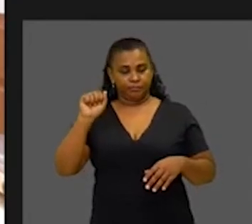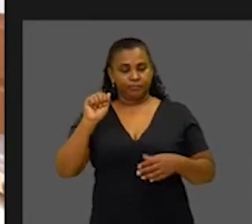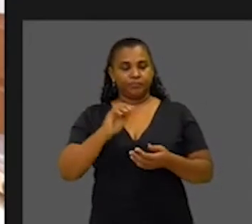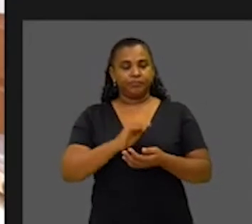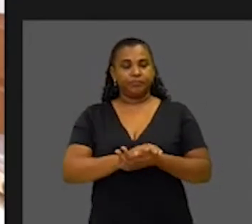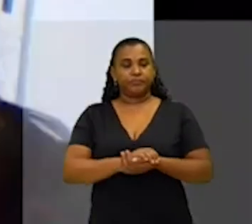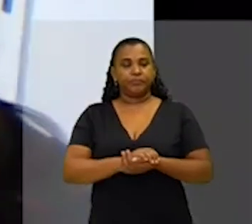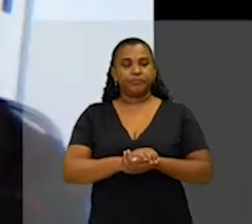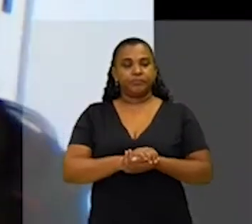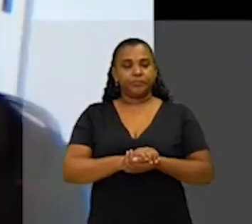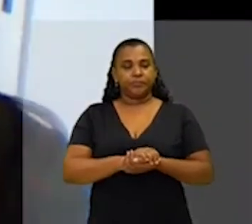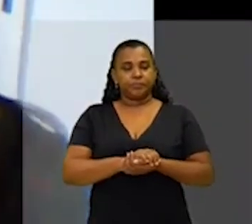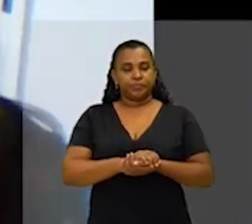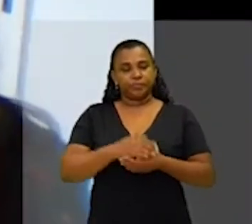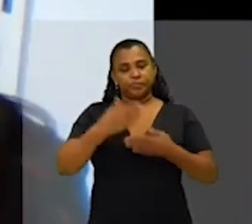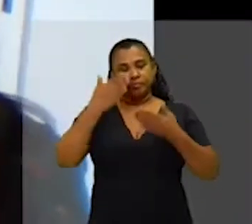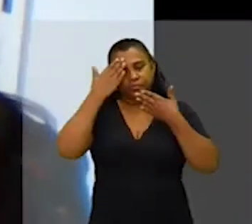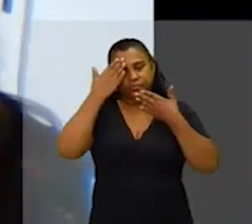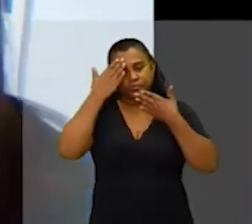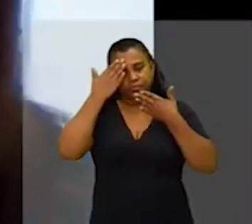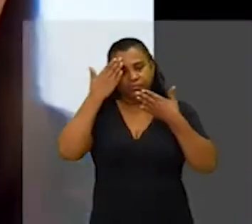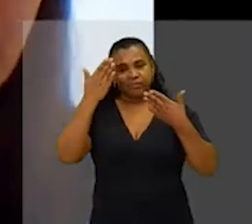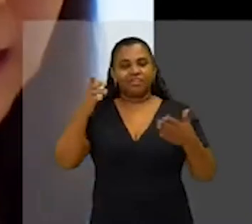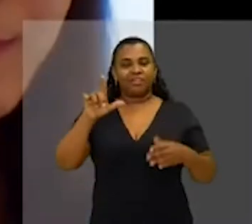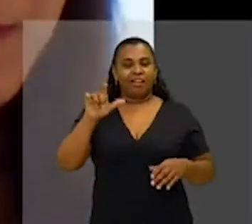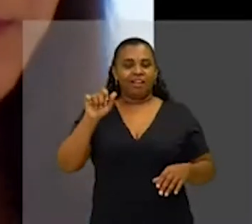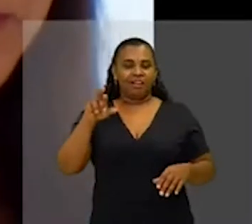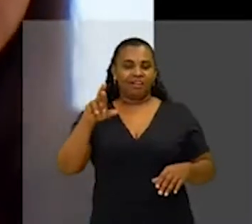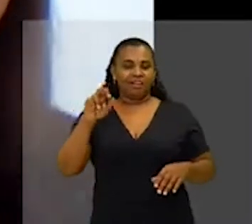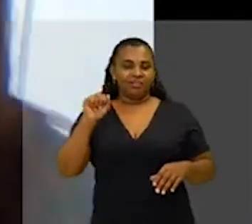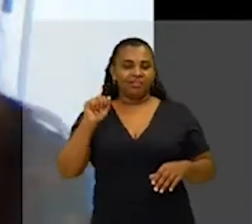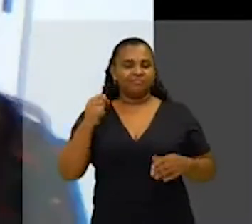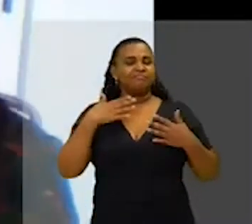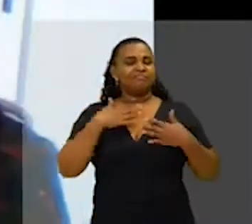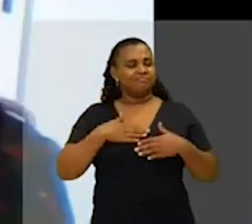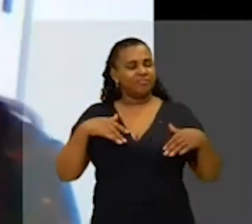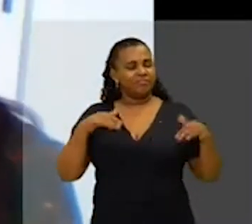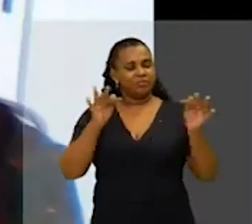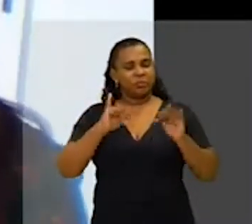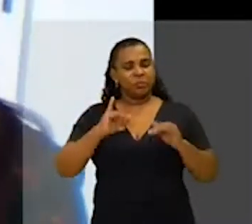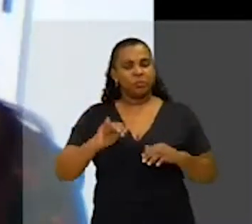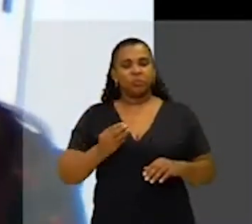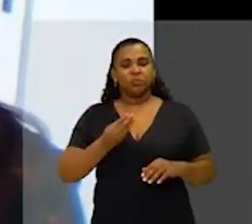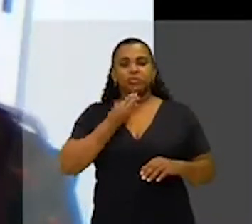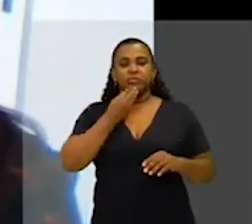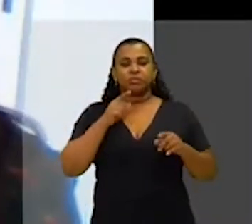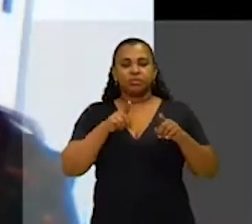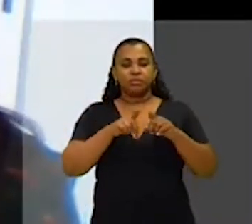bom obrigada Lari fico muito feliz pela oportunidade também Desculpa aos colegas